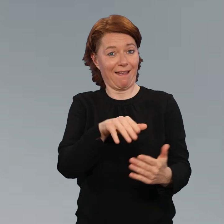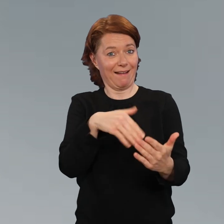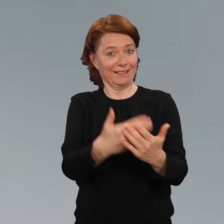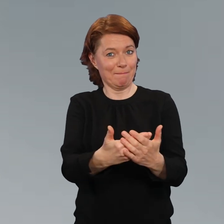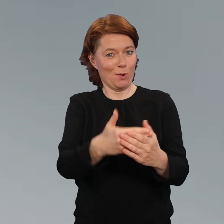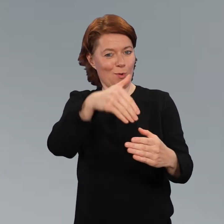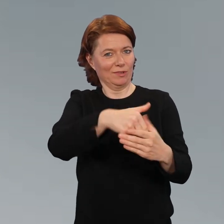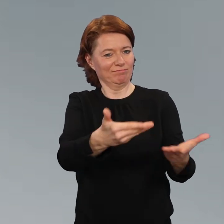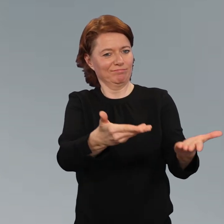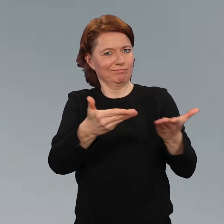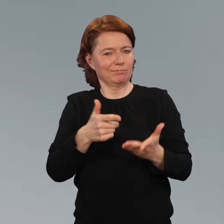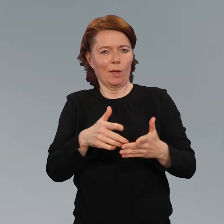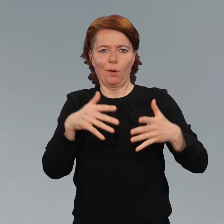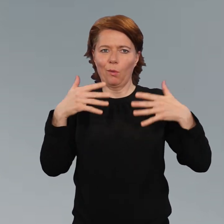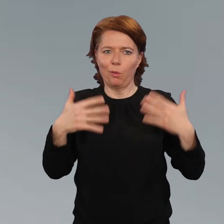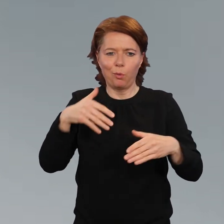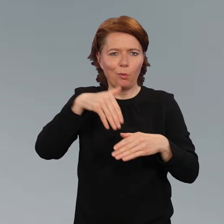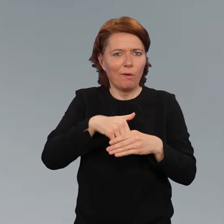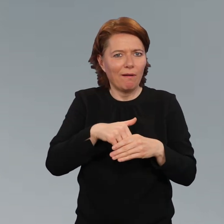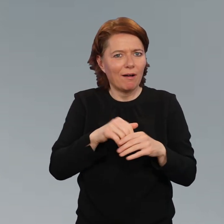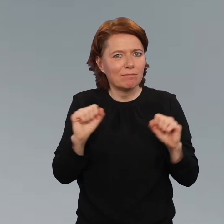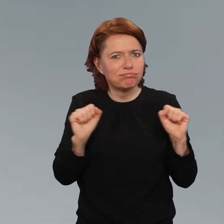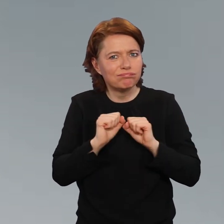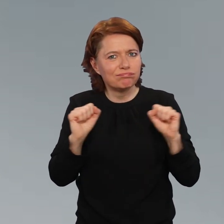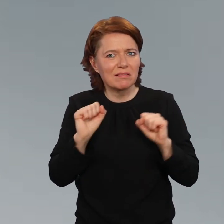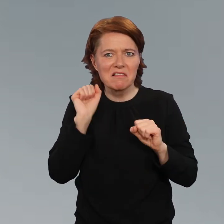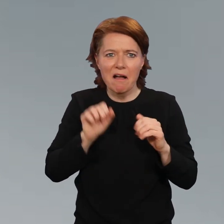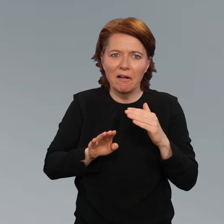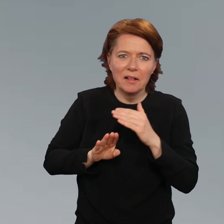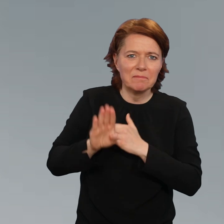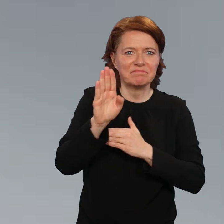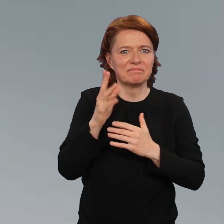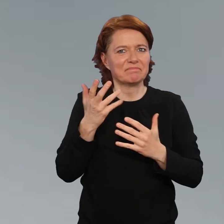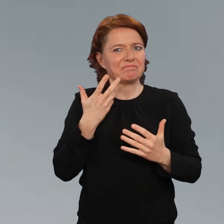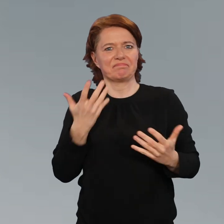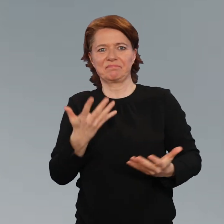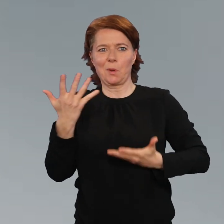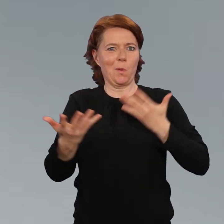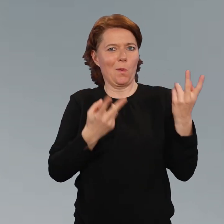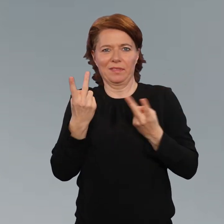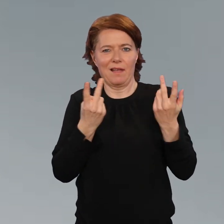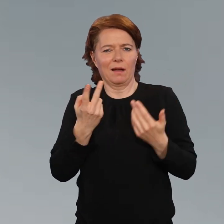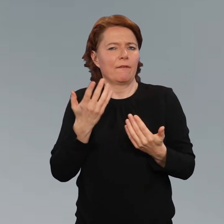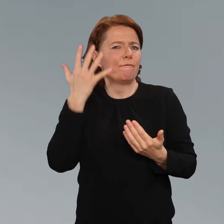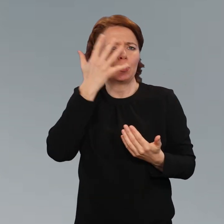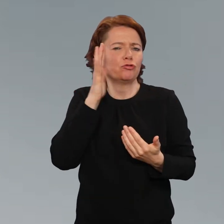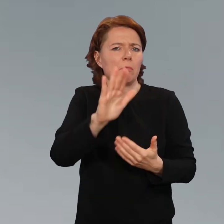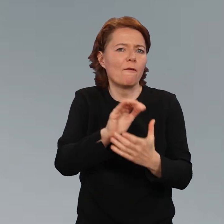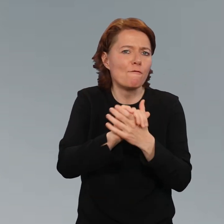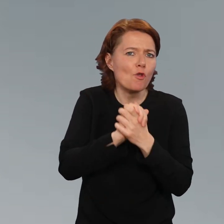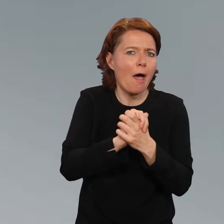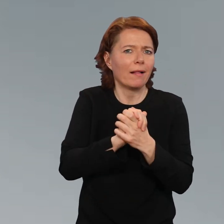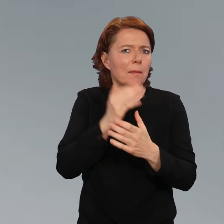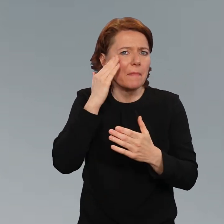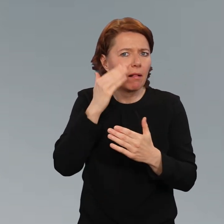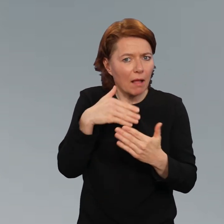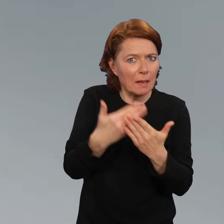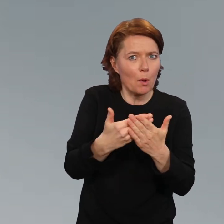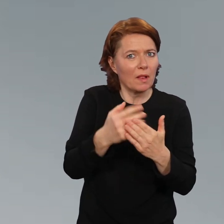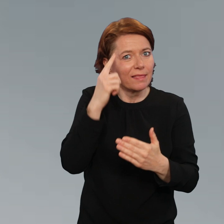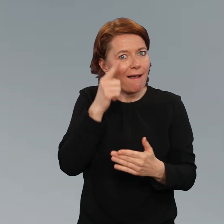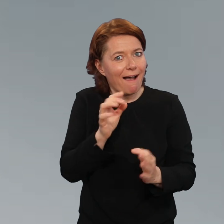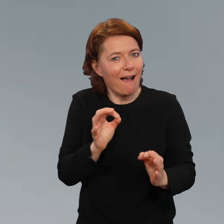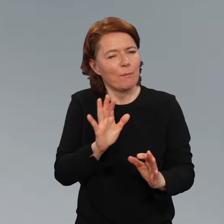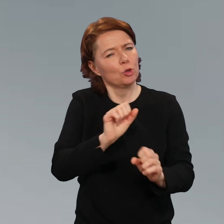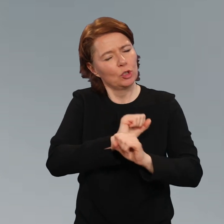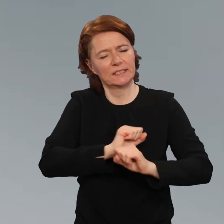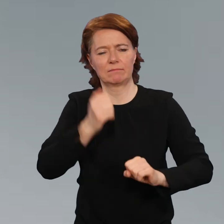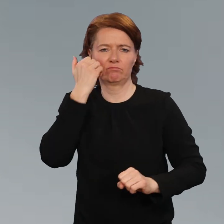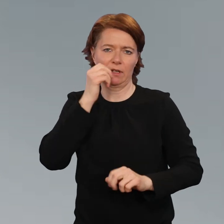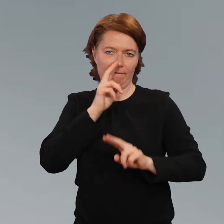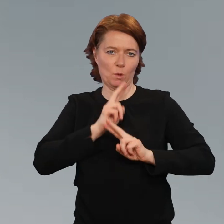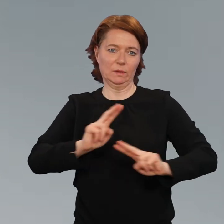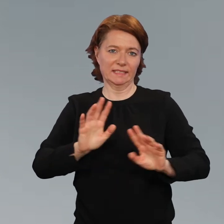Lukrativen Angeboten, auch wenn sie aus dem Bekanntenkreis kommen, sollte mit Vorsicht begegnet werden.